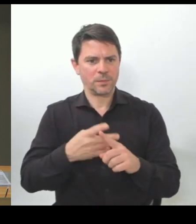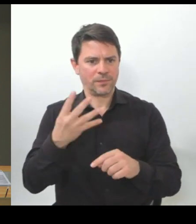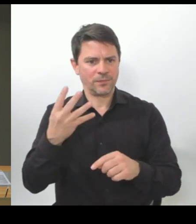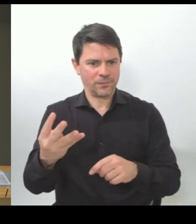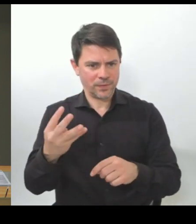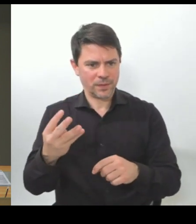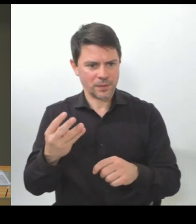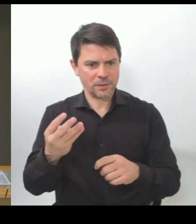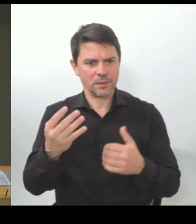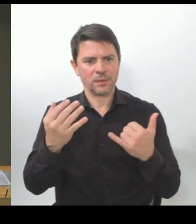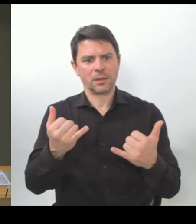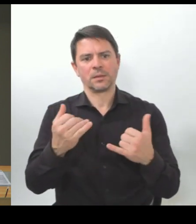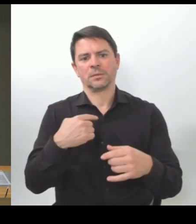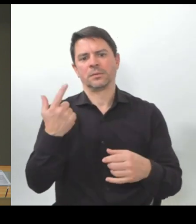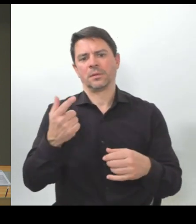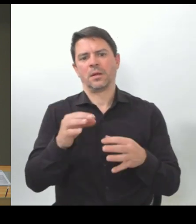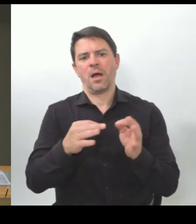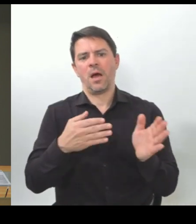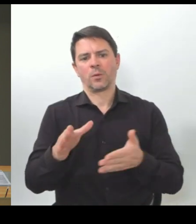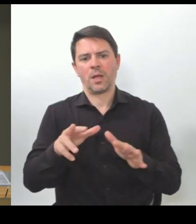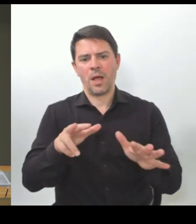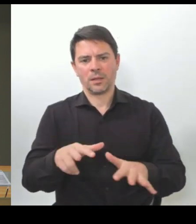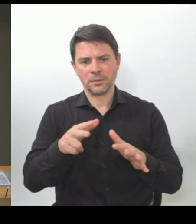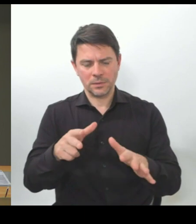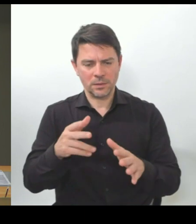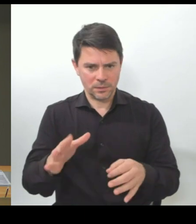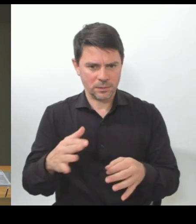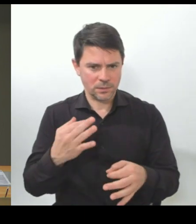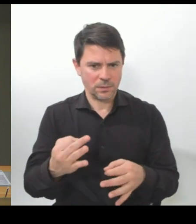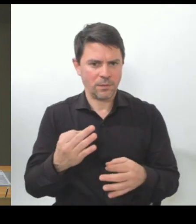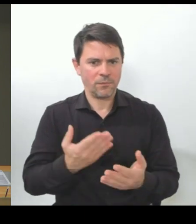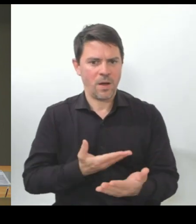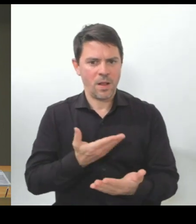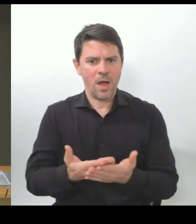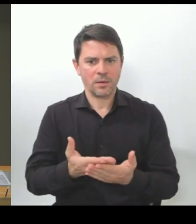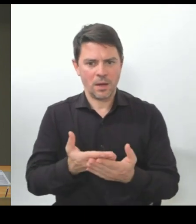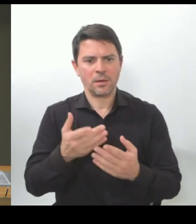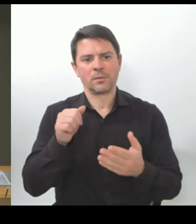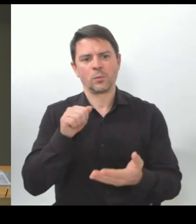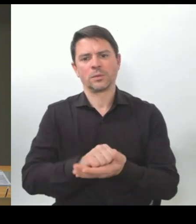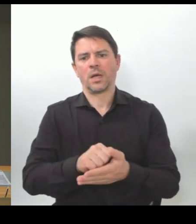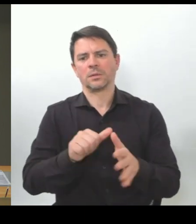darf hierzu ihre nachträgliche Zustimmung festst. Dazu höre ich keinen Widerspruch.